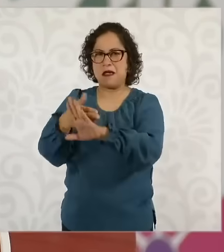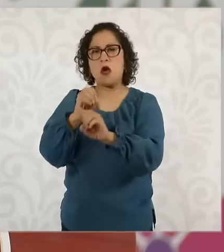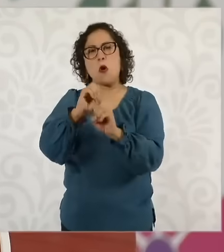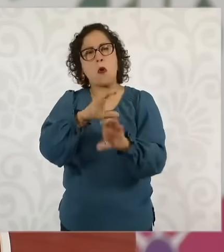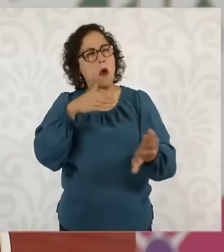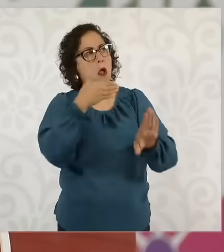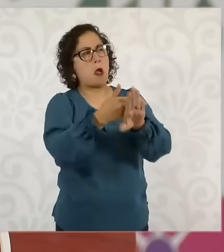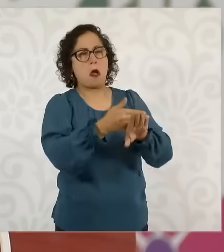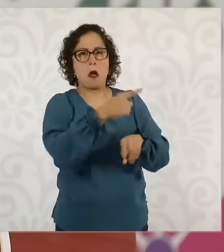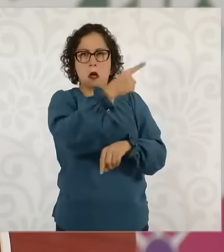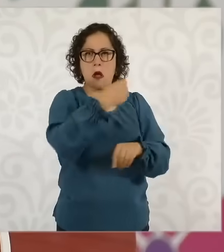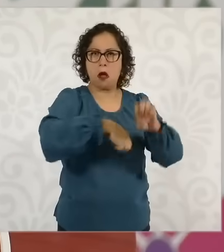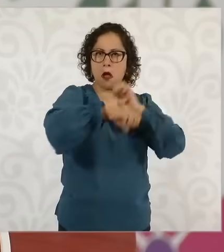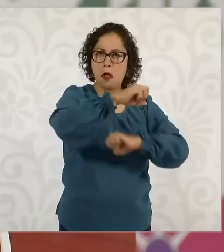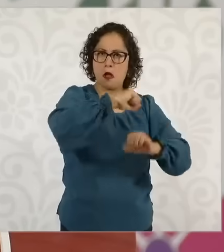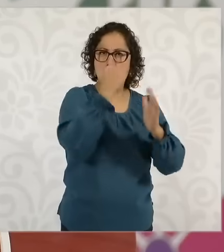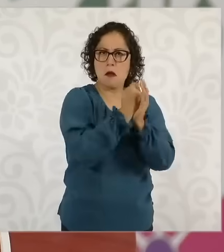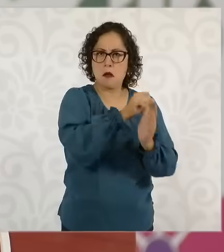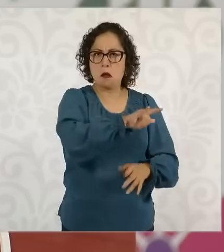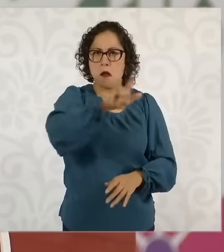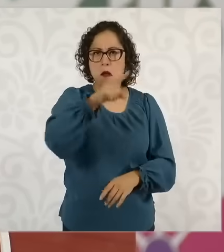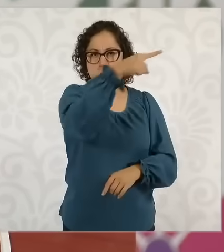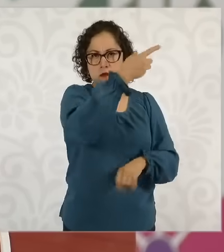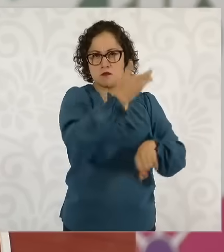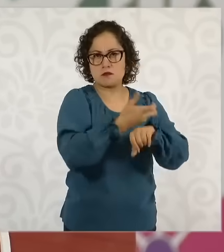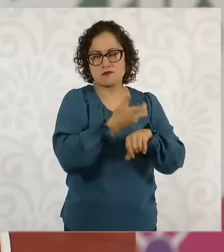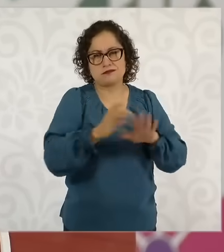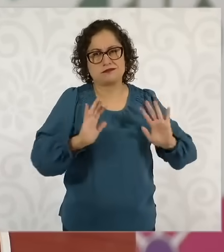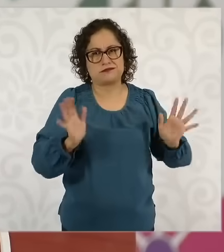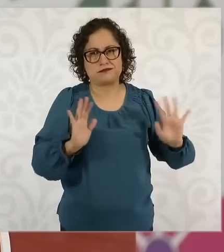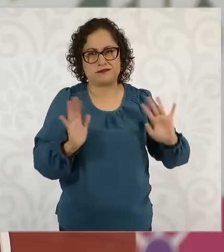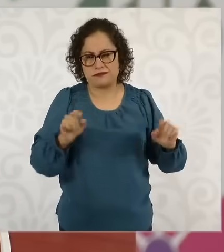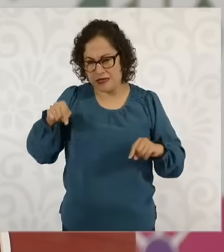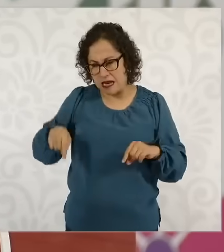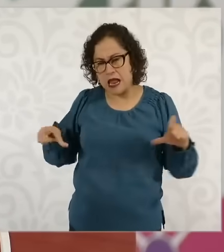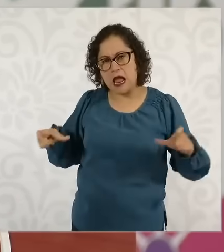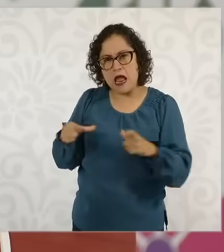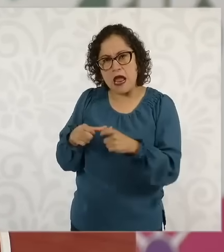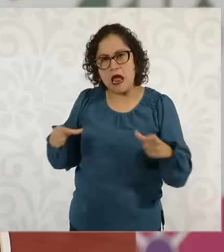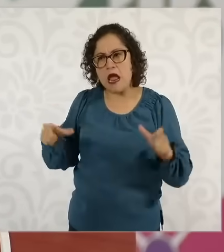La decisión fue por seguridad y por la buena operación de los aeropuertos y cualquier cambio